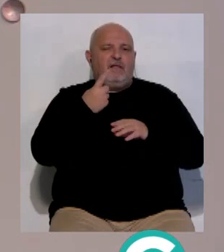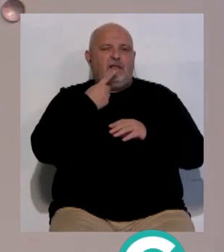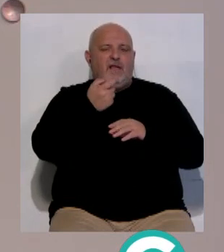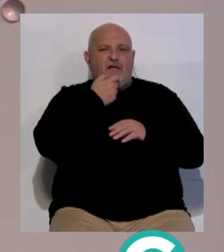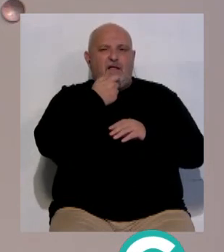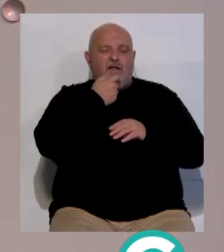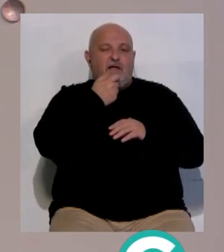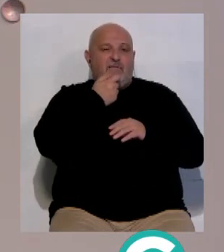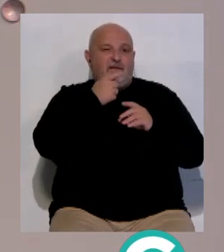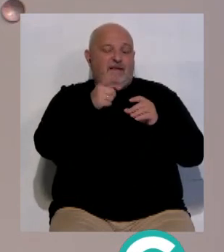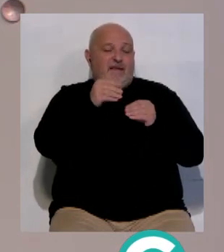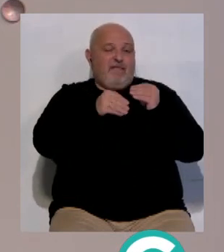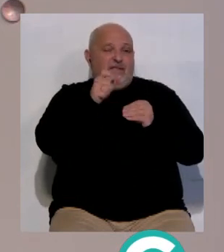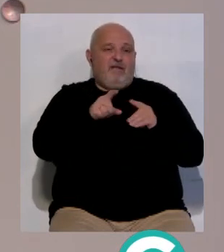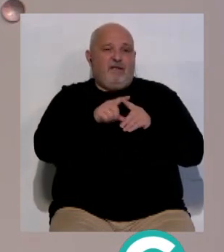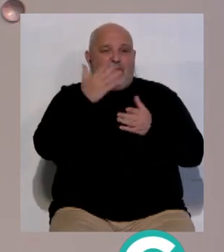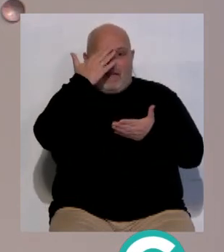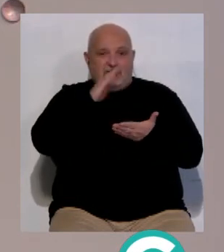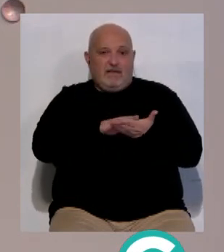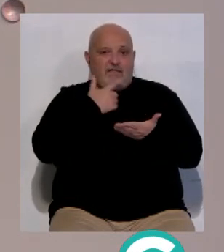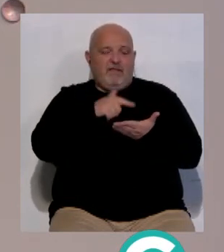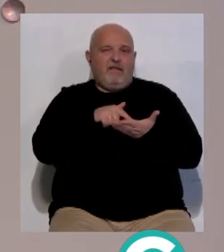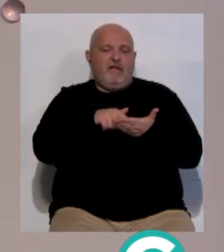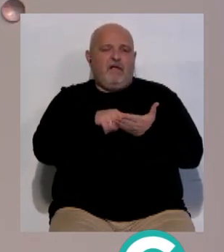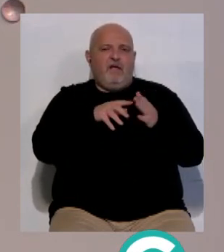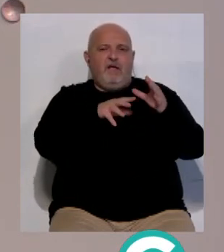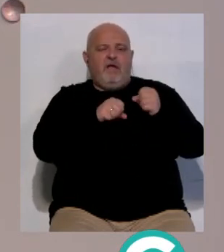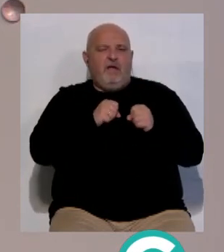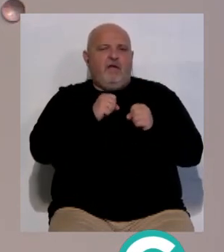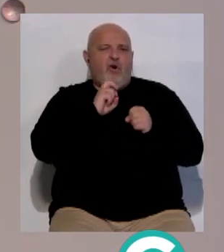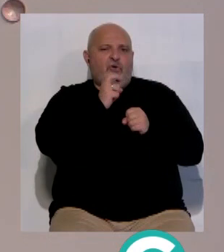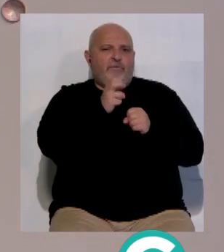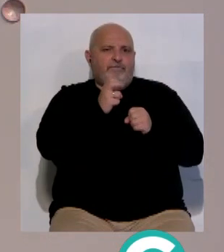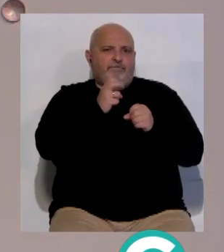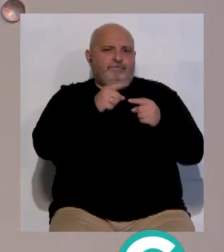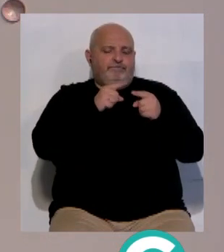porque el árbitro lo que hace es poner en el que sujeta a un contrario en una ocasión manifiesta